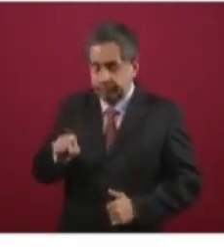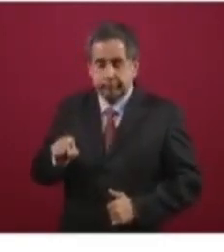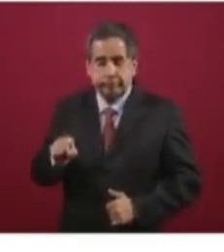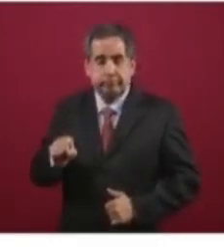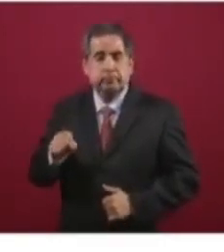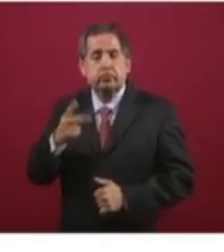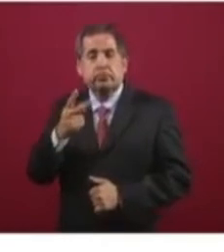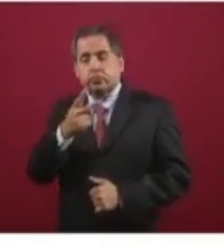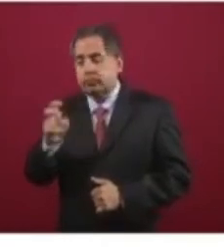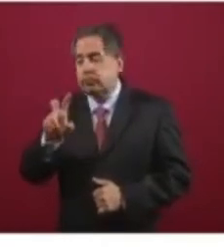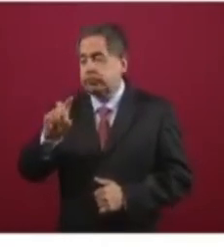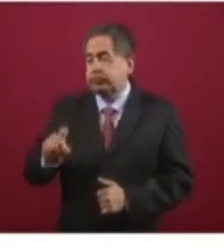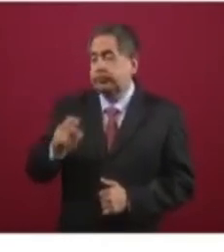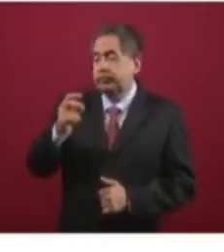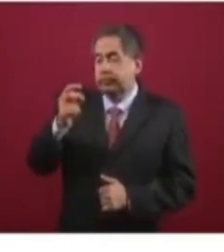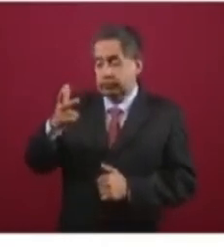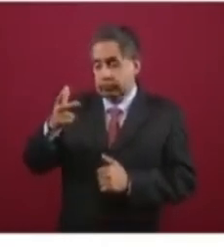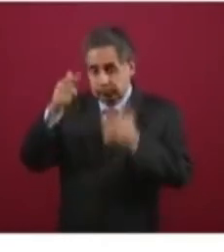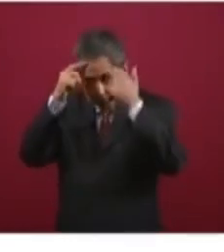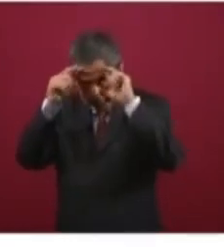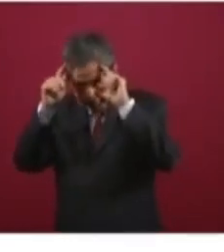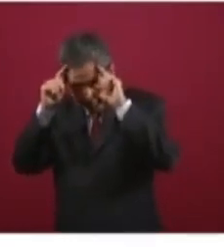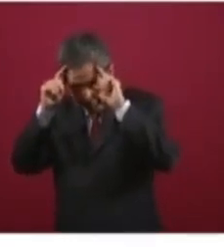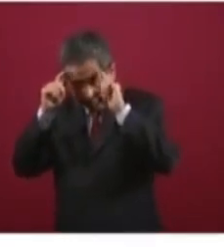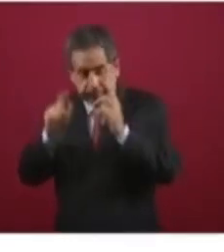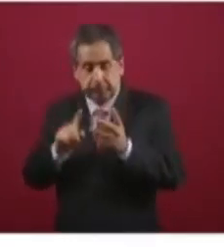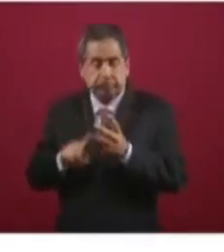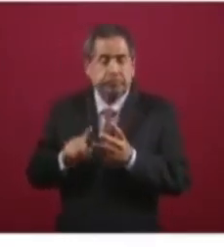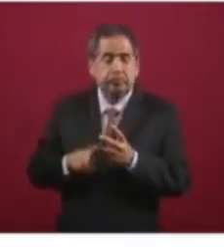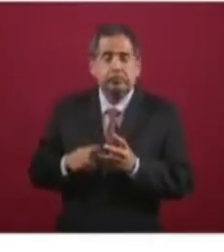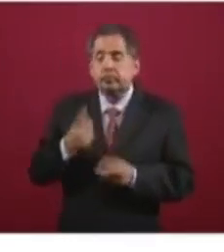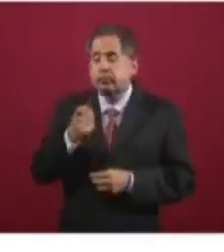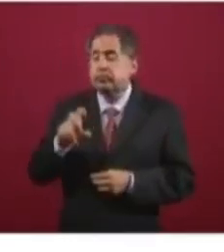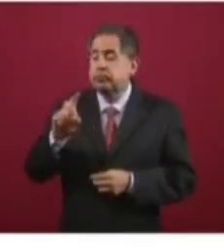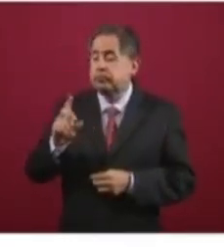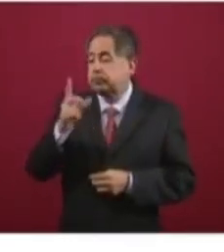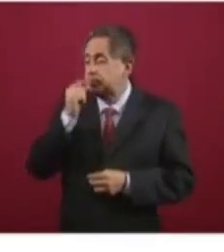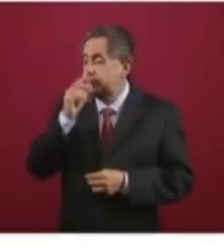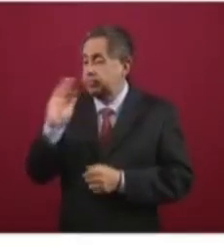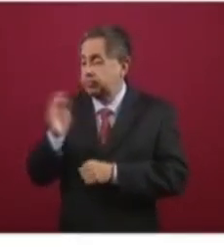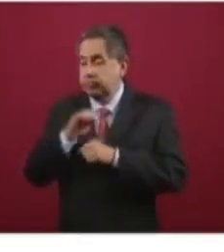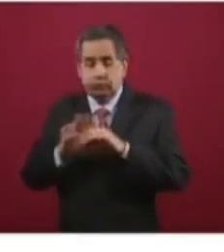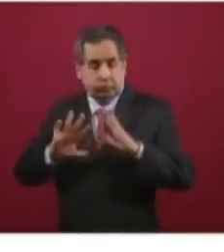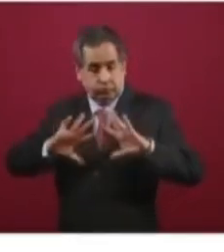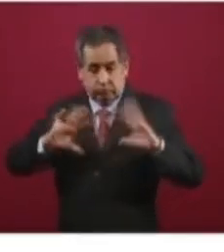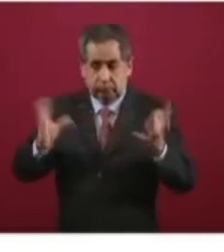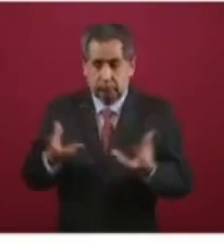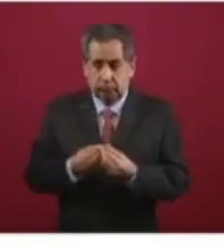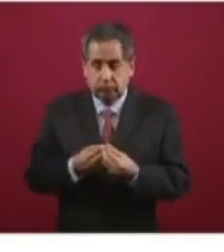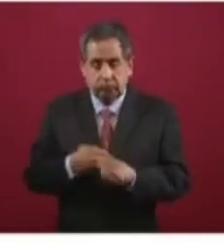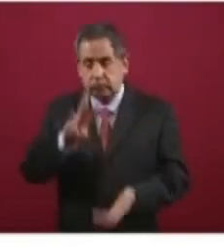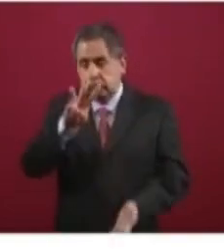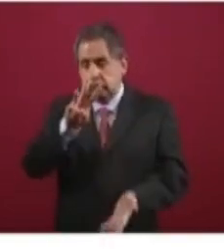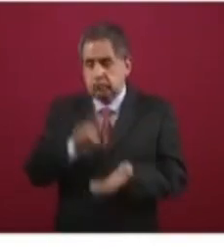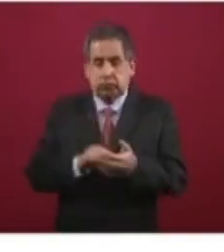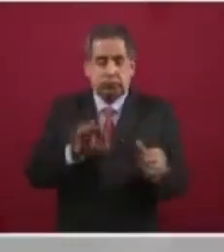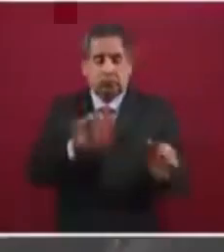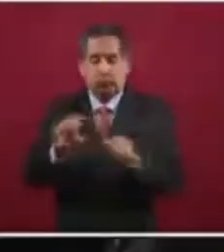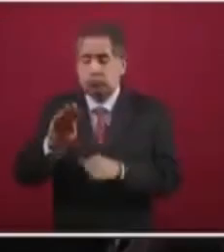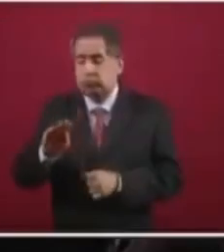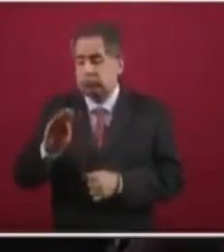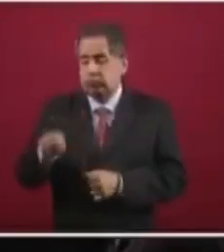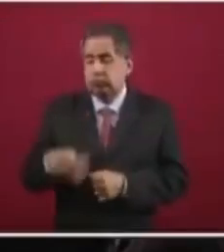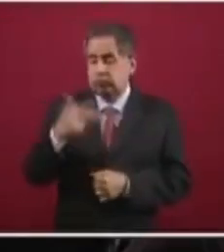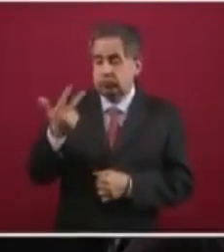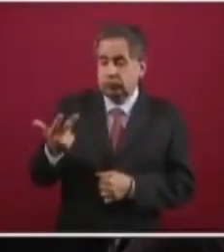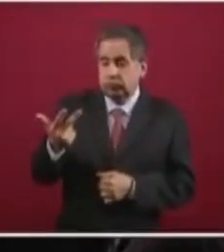238 de Semar y 130 de Policía Federal para hacer un total de tres mil 698 elementos en